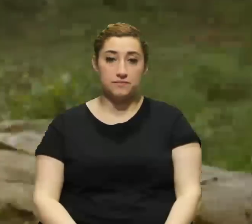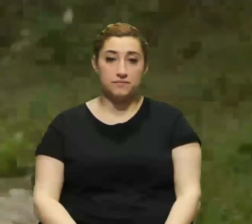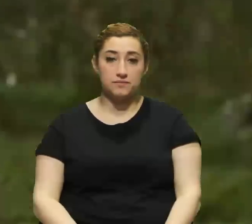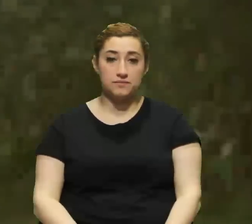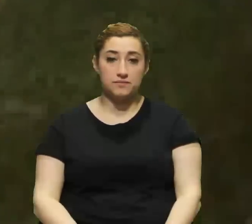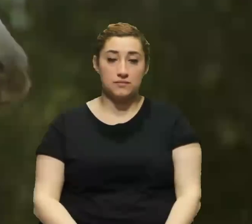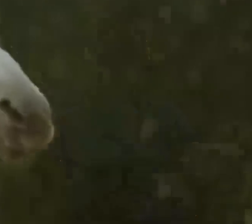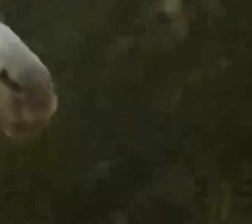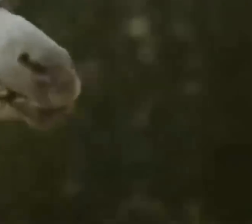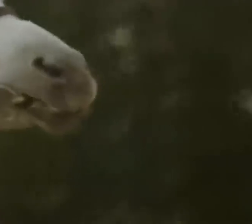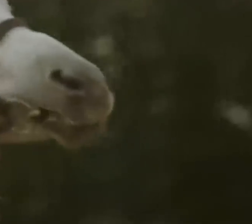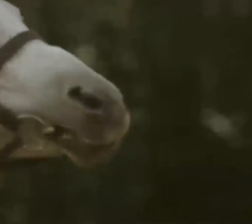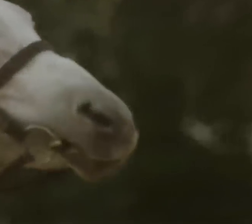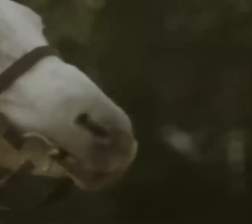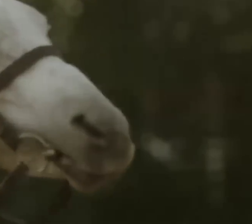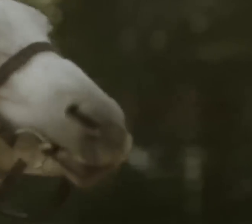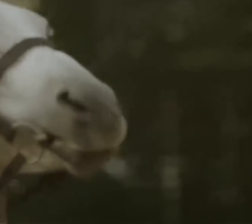(At kişneme sesi)